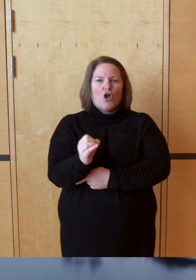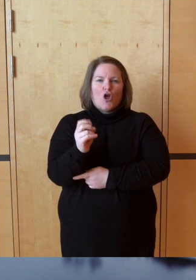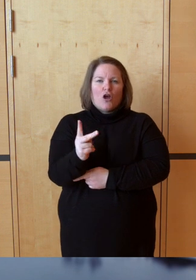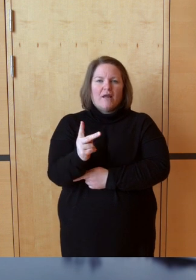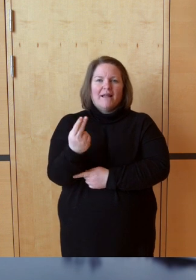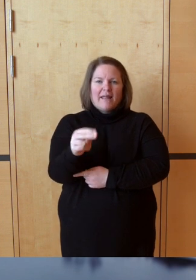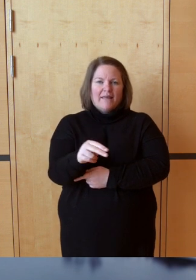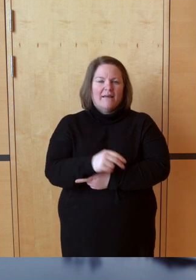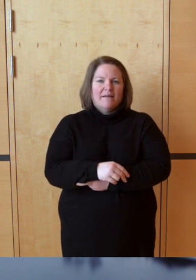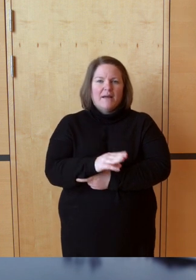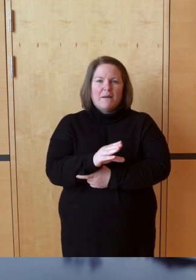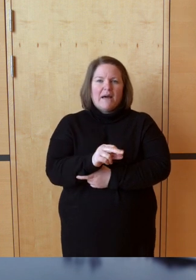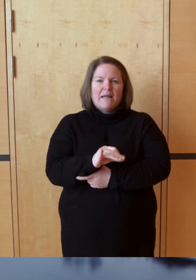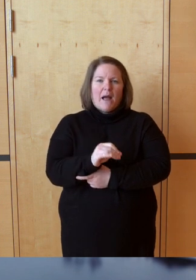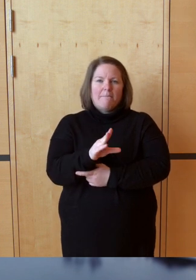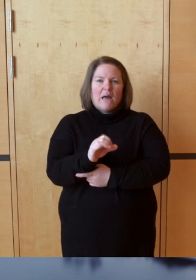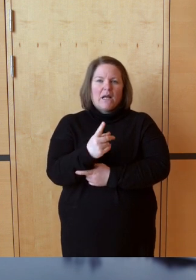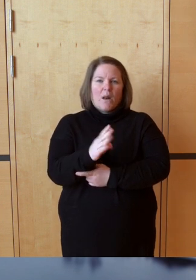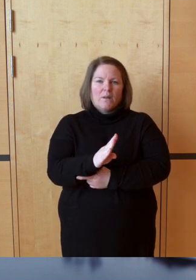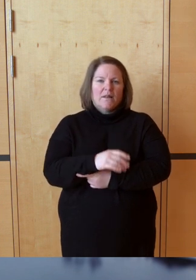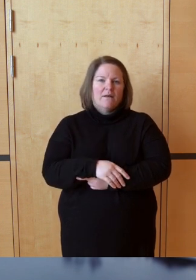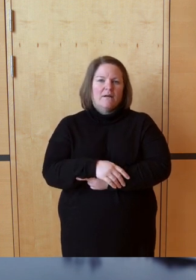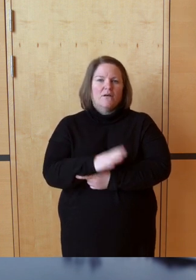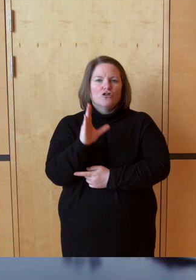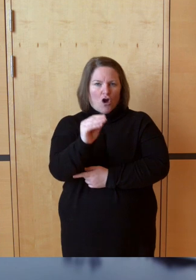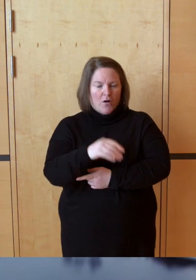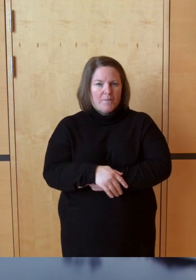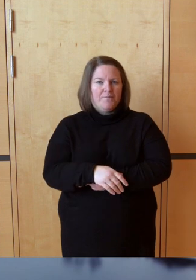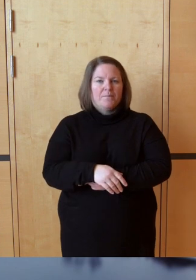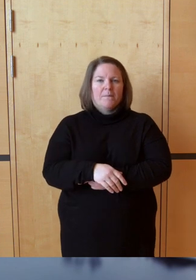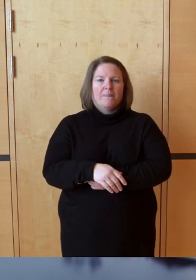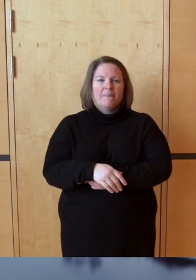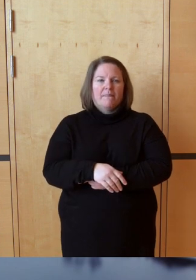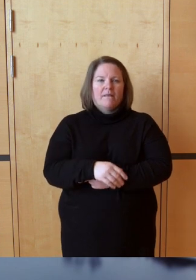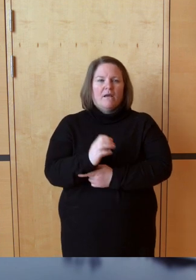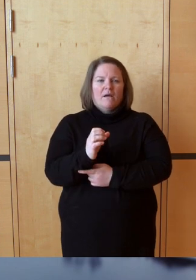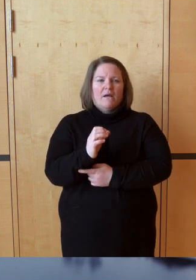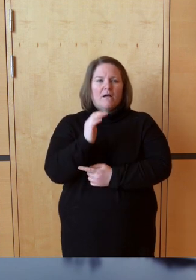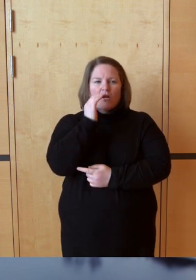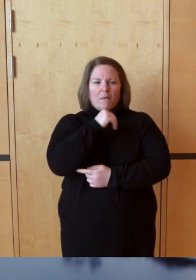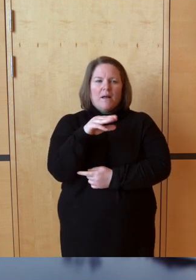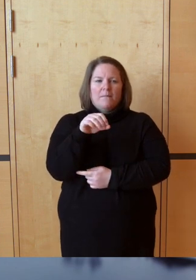Nej Maria Marklund Ja Kanonad Ja